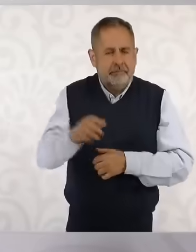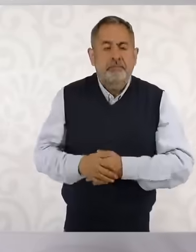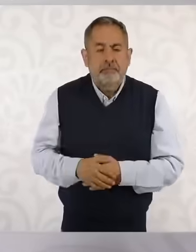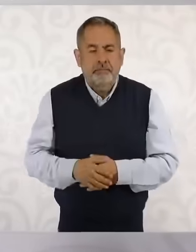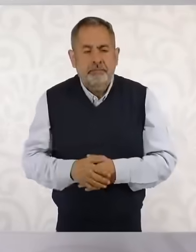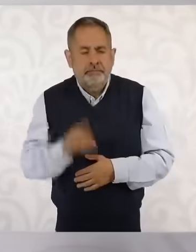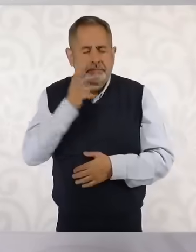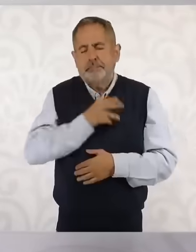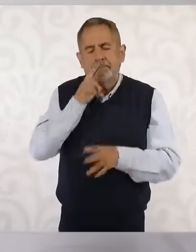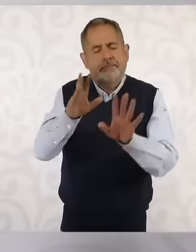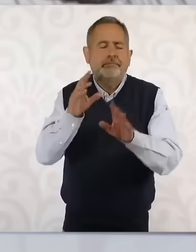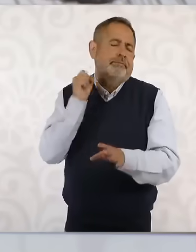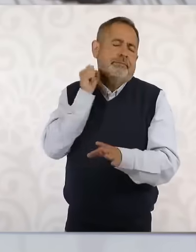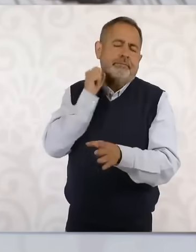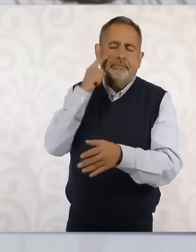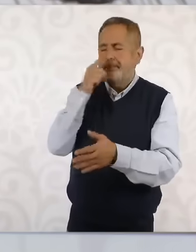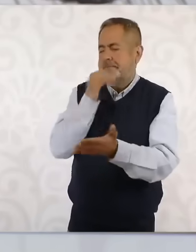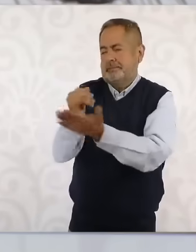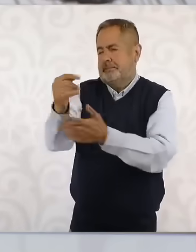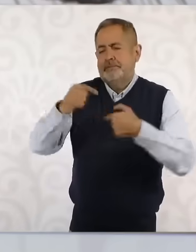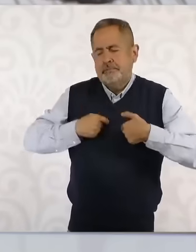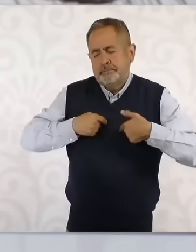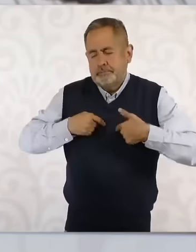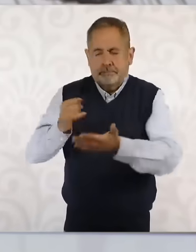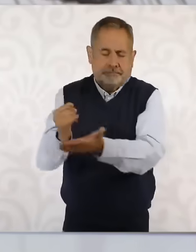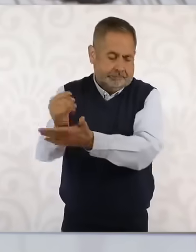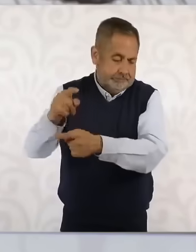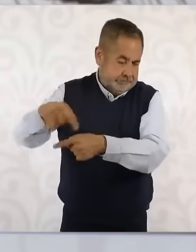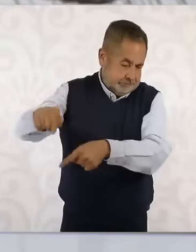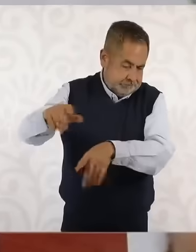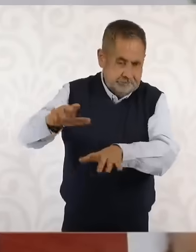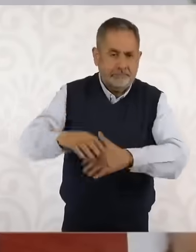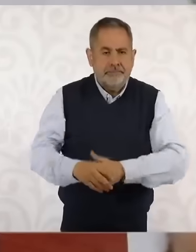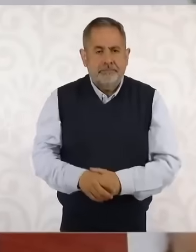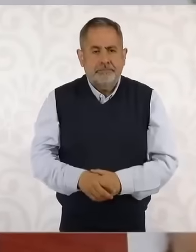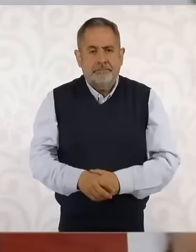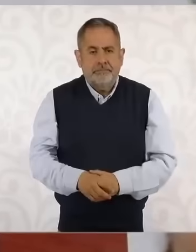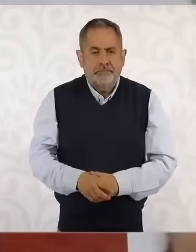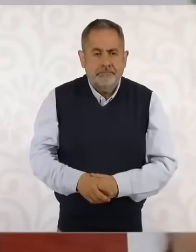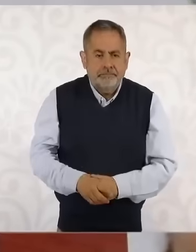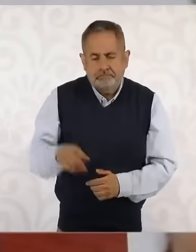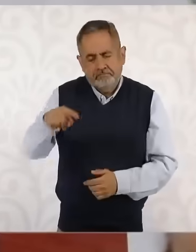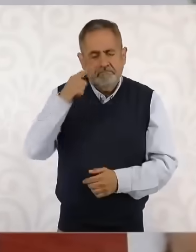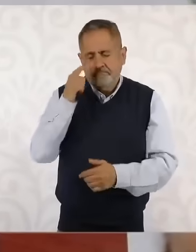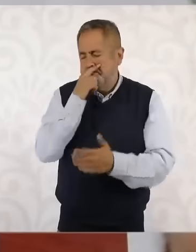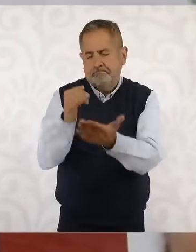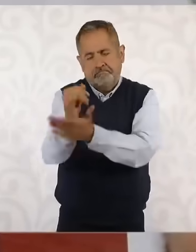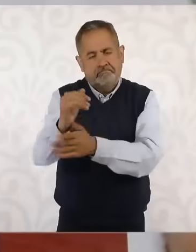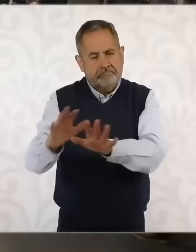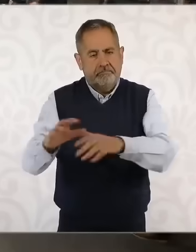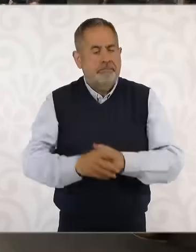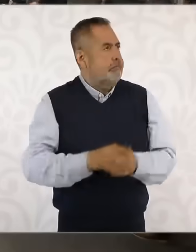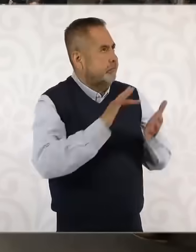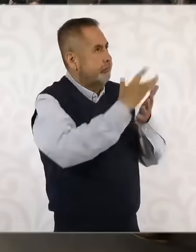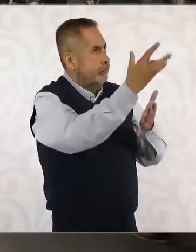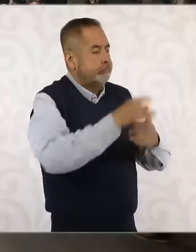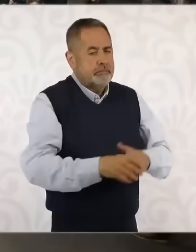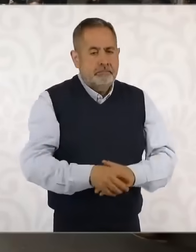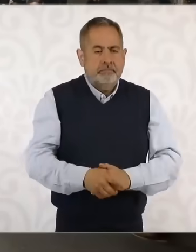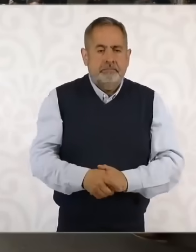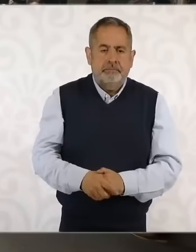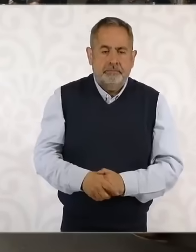al Senado. Ya van a eh ya le corresponde a ellos definir. Muchas gracias. Ahora,